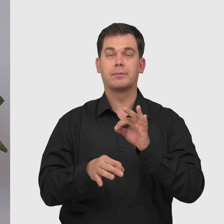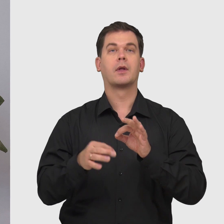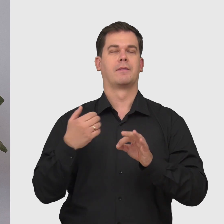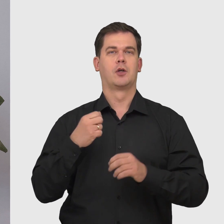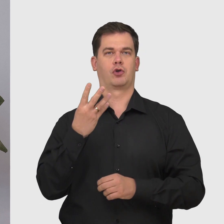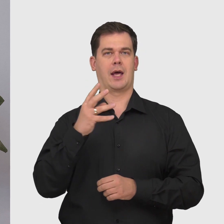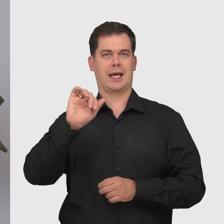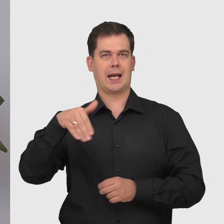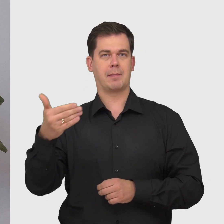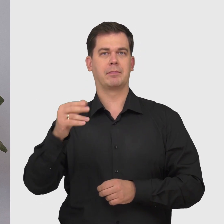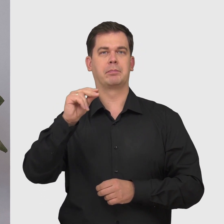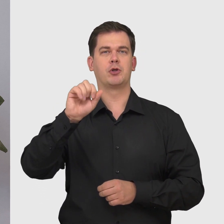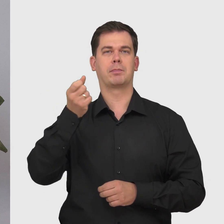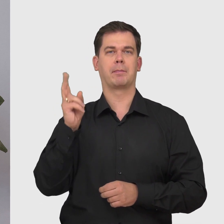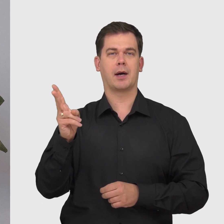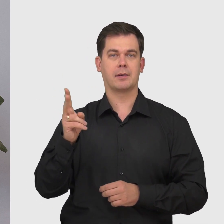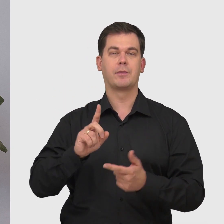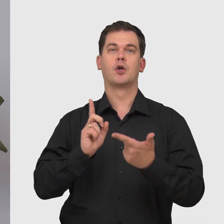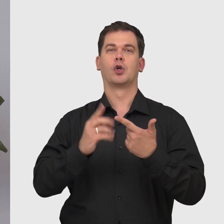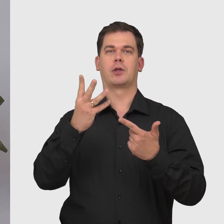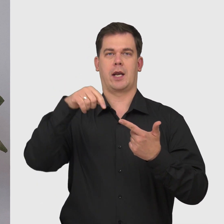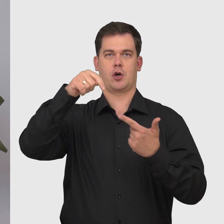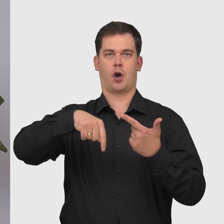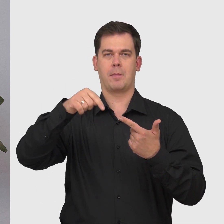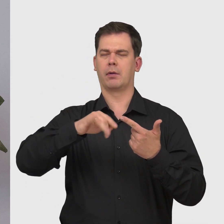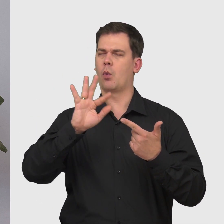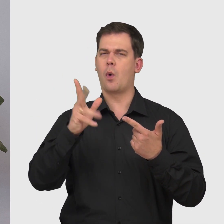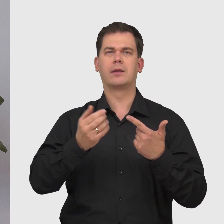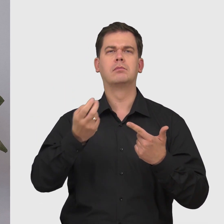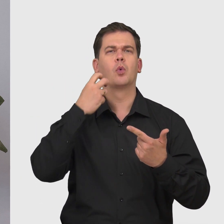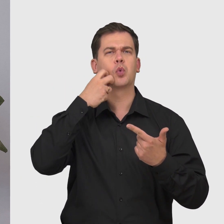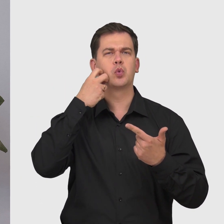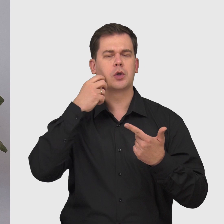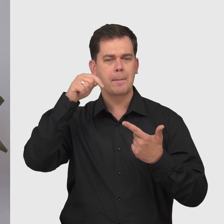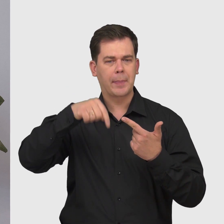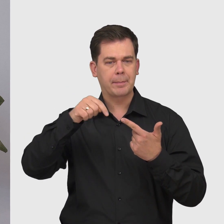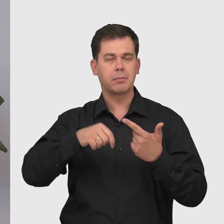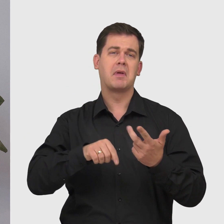Weź cztery grany piżma, cztery krople najlepszej esencji różanej,